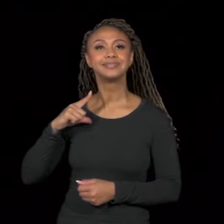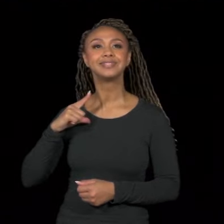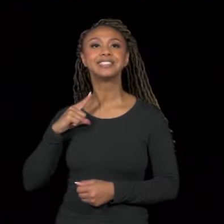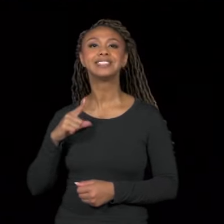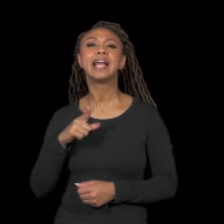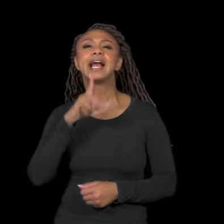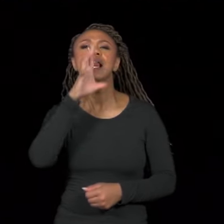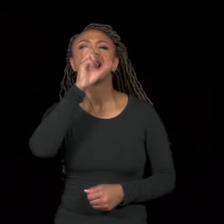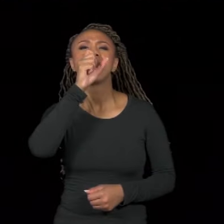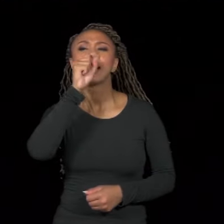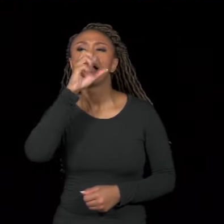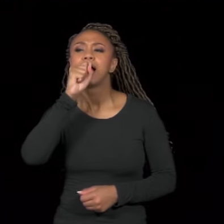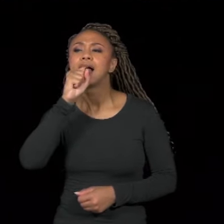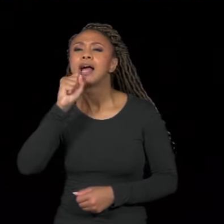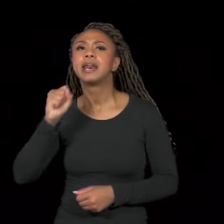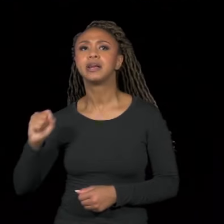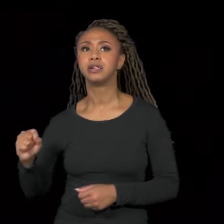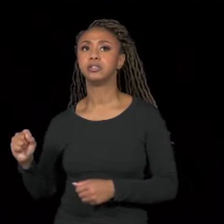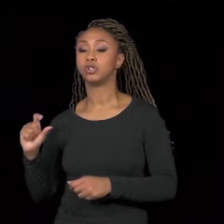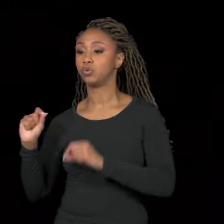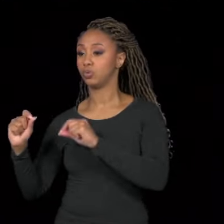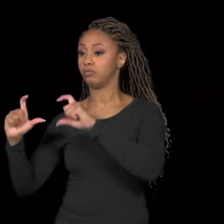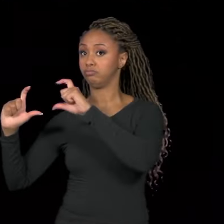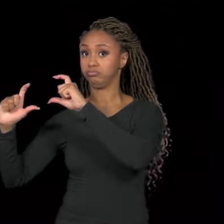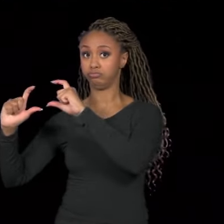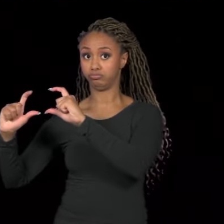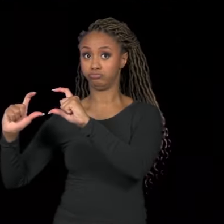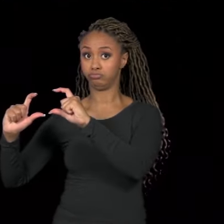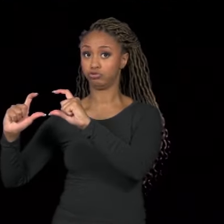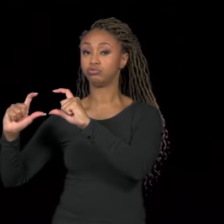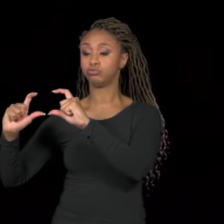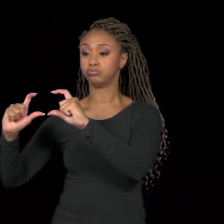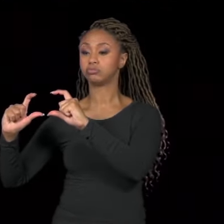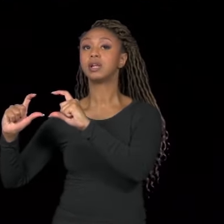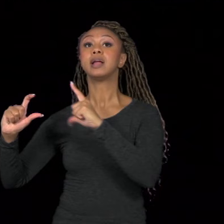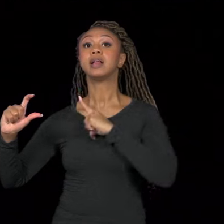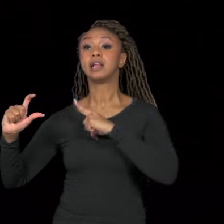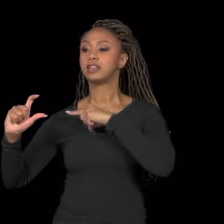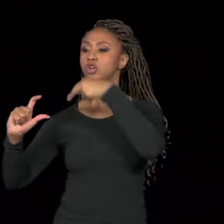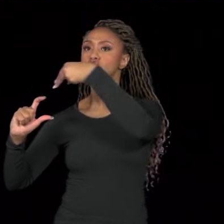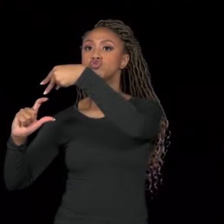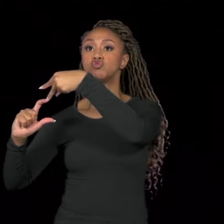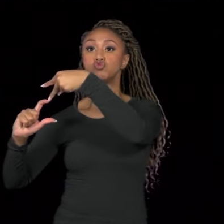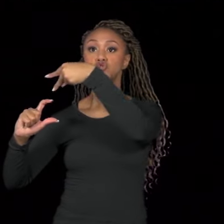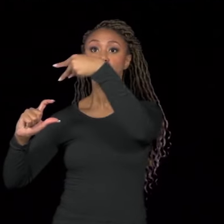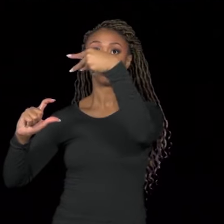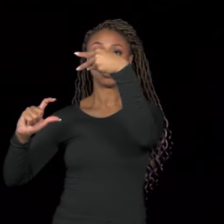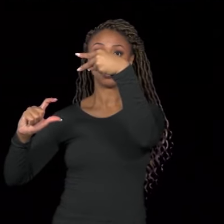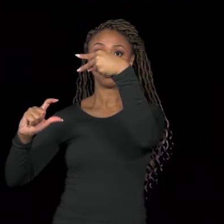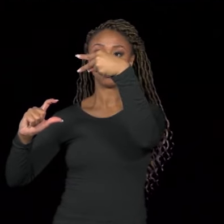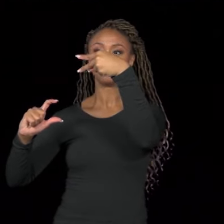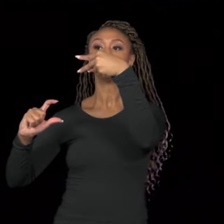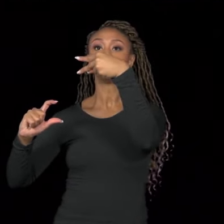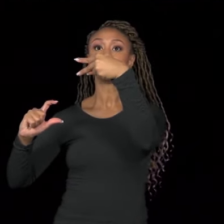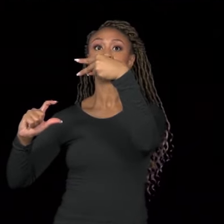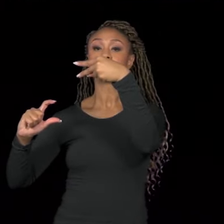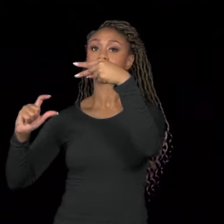RELACIONAMENTO "TRABALHA PARA", E AQUI EU TENHO UMA OUTRA RESTRIÇÃO TOTAL AONDE EU TENHO